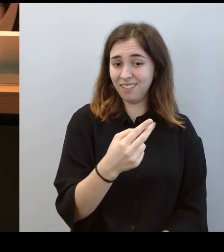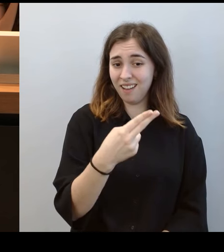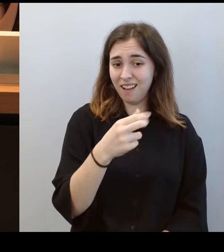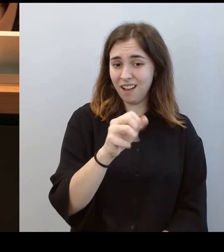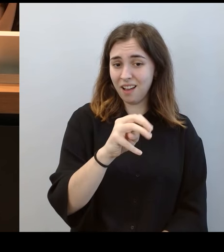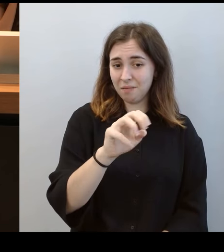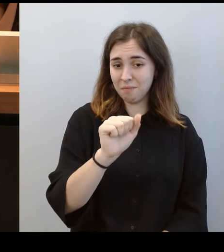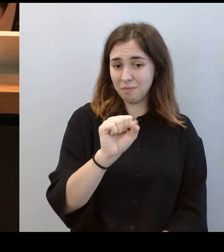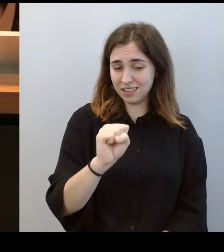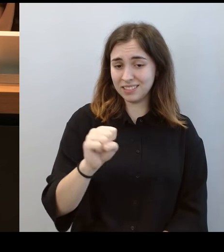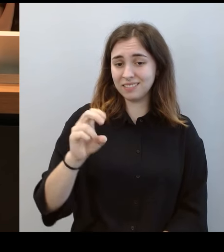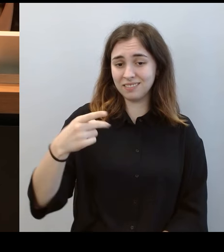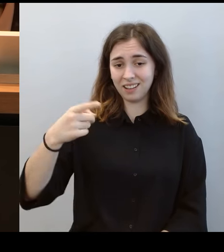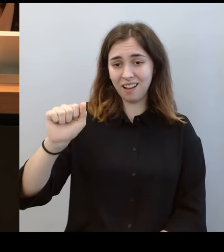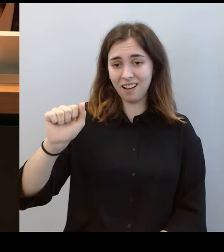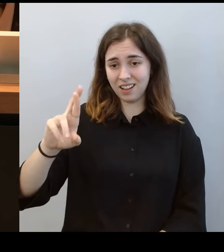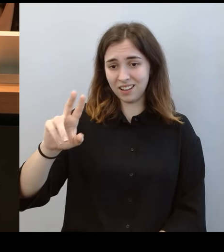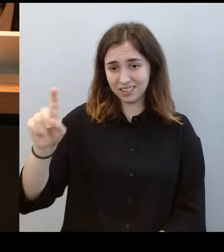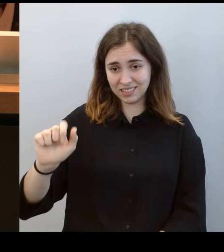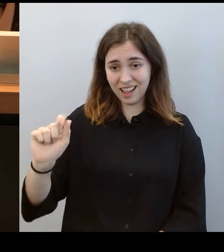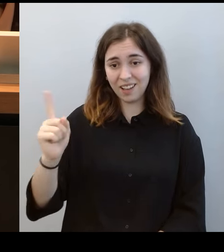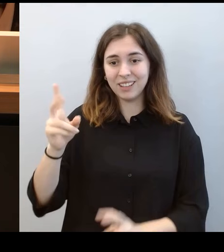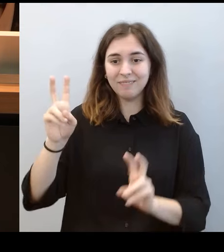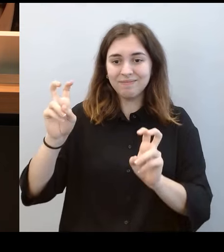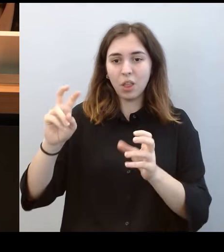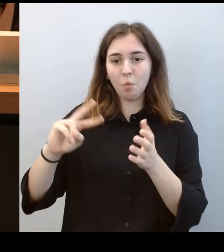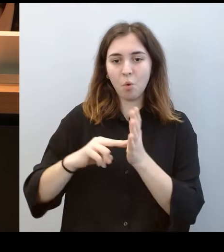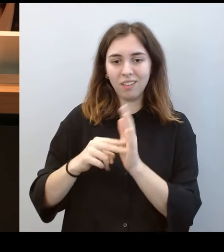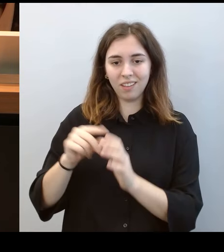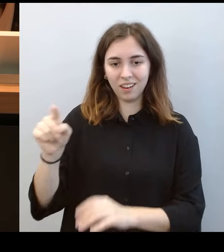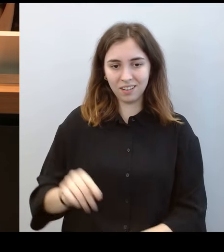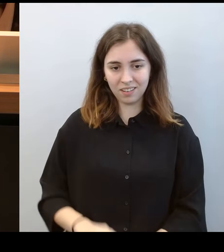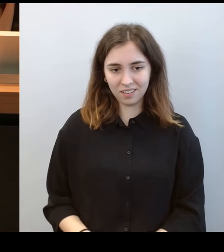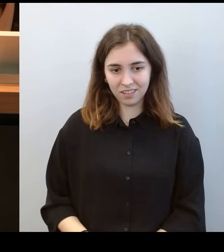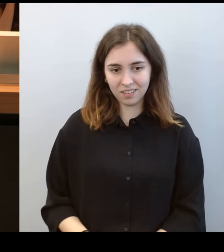Und wenn Sie dort alle Menschen, die von diesem Regime betroffen sind,